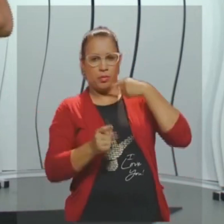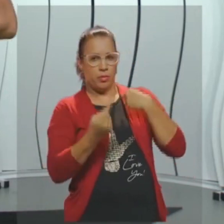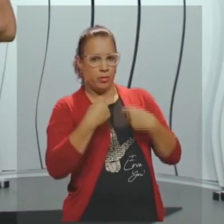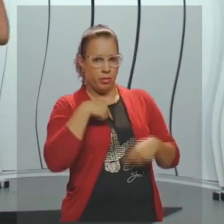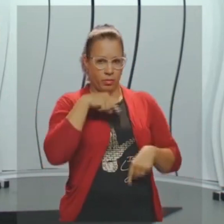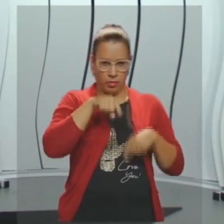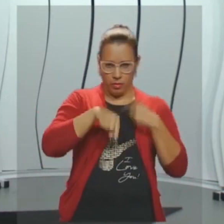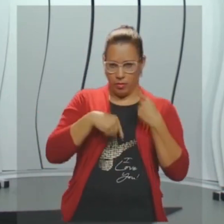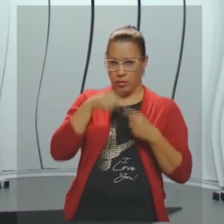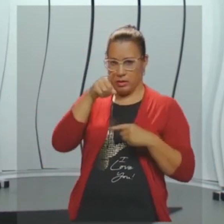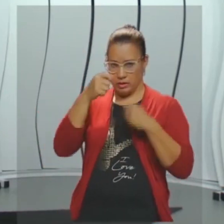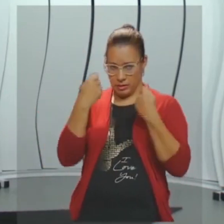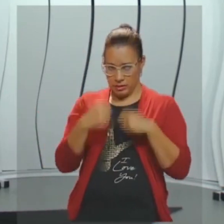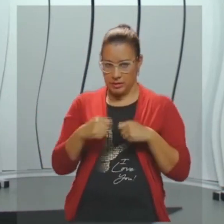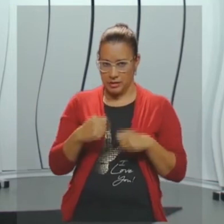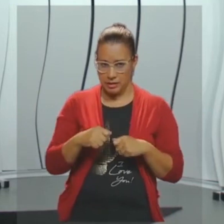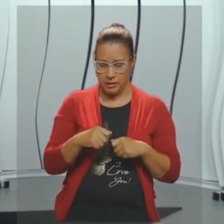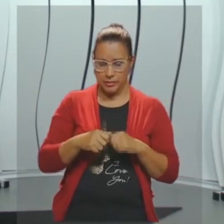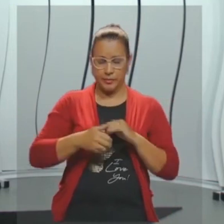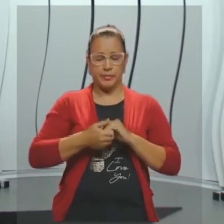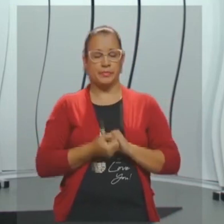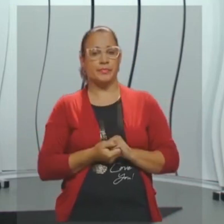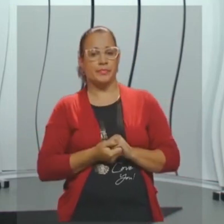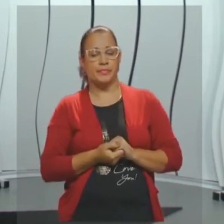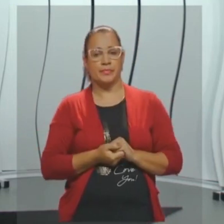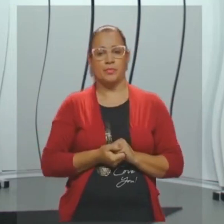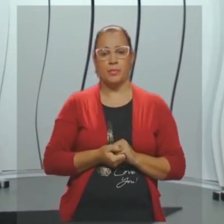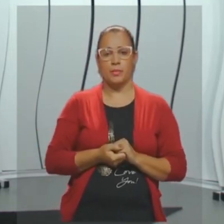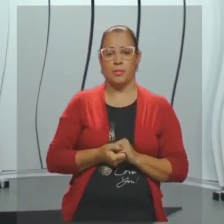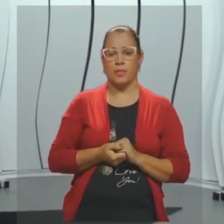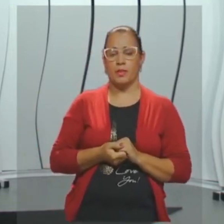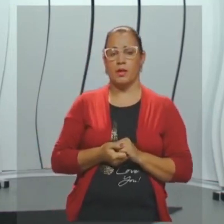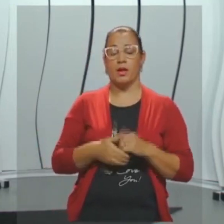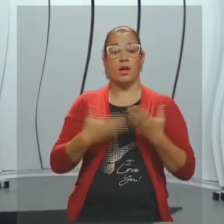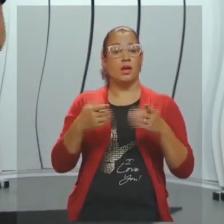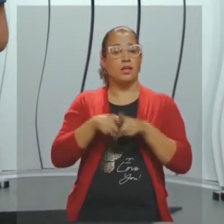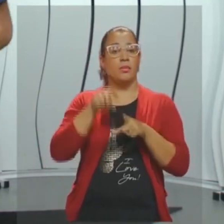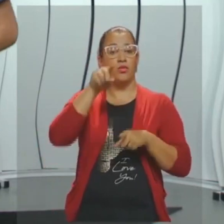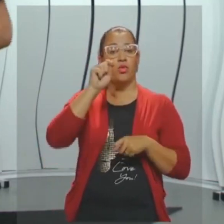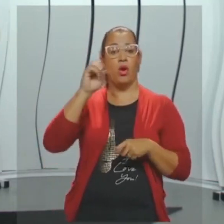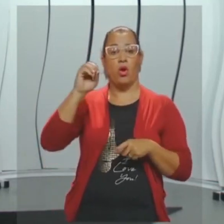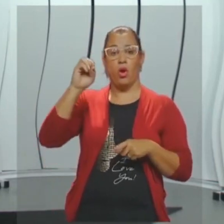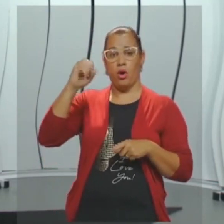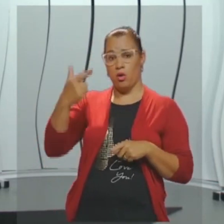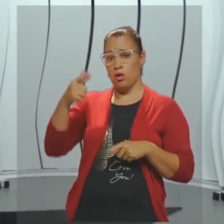necessita e liberar o gás carbônico no ambiente. Então, o